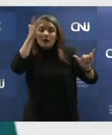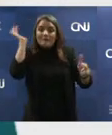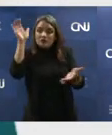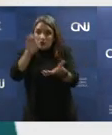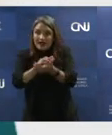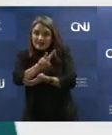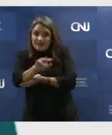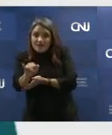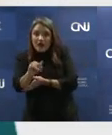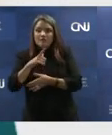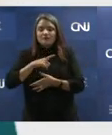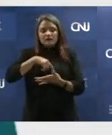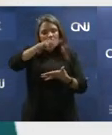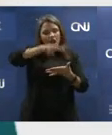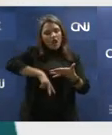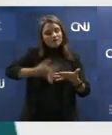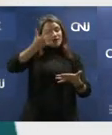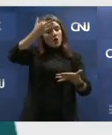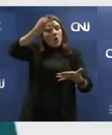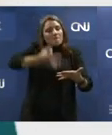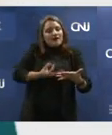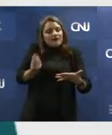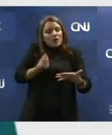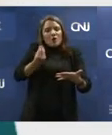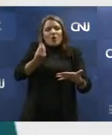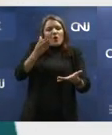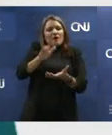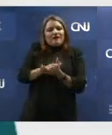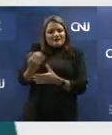compreensão da importância do matrimônio e de seus efeitos